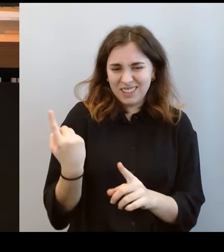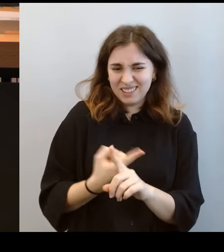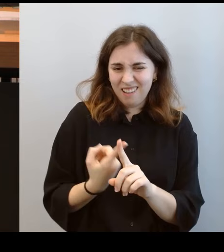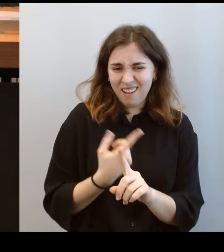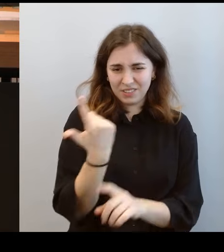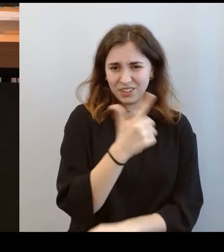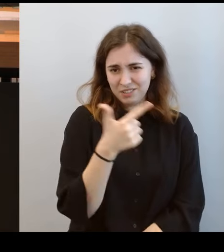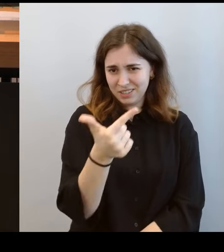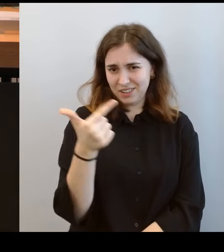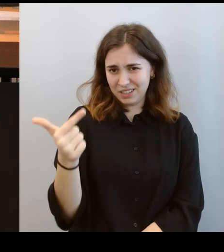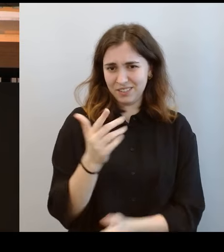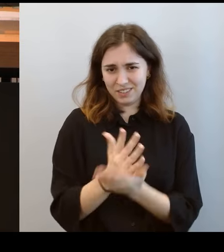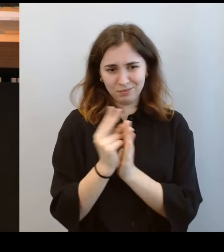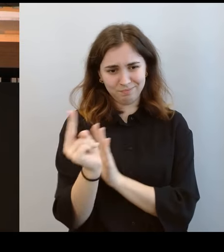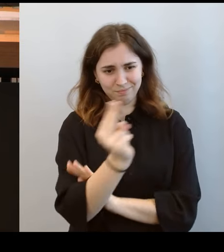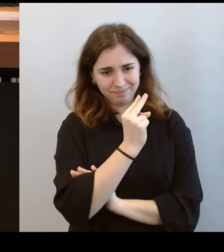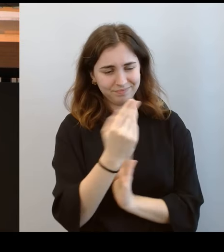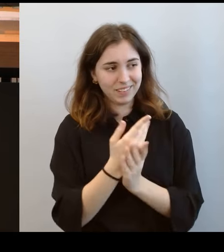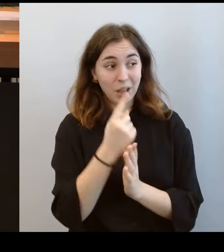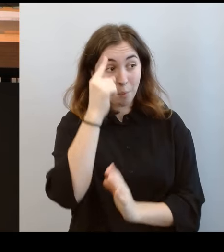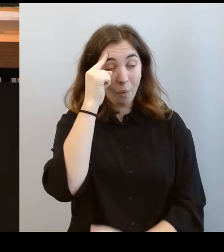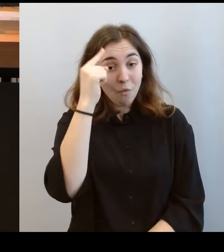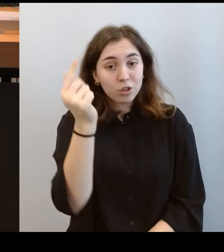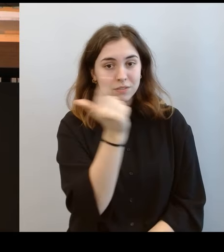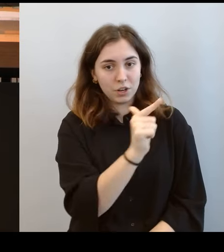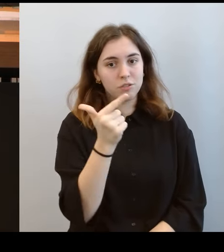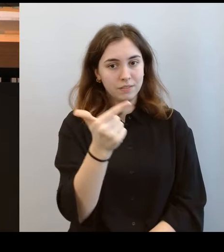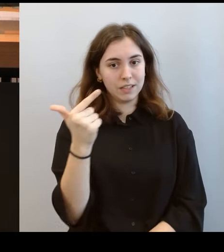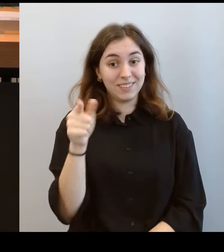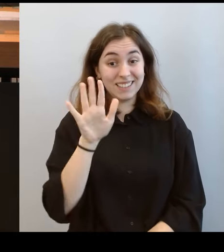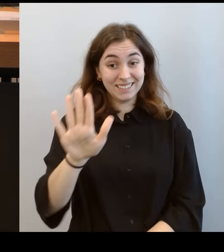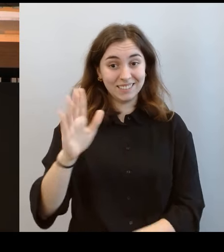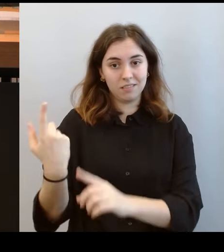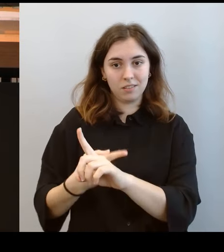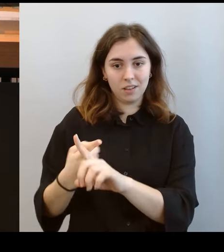2022, weil da bestimmte kürzliche Änderungen noch keine Rolle spielen.